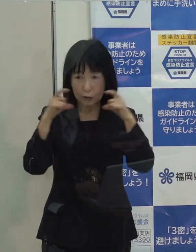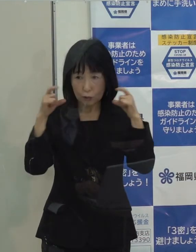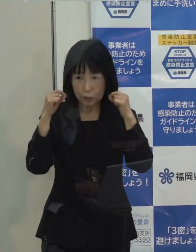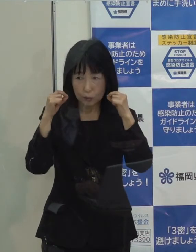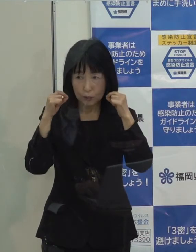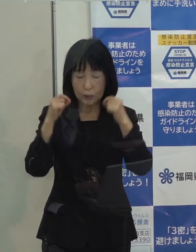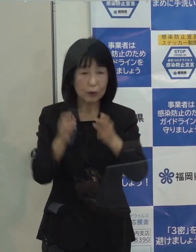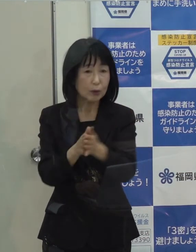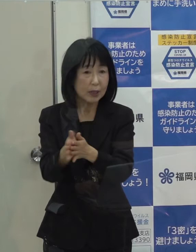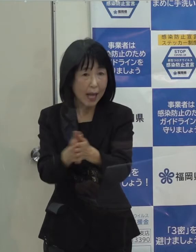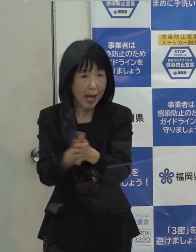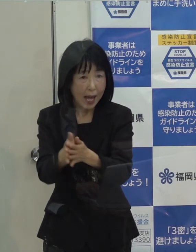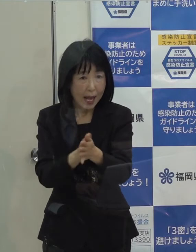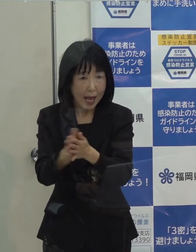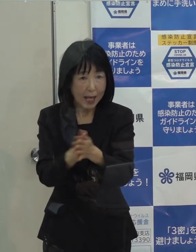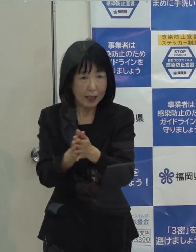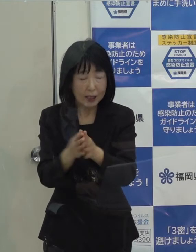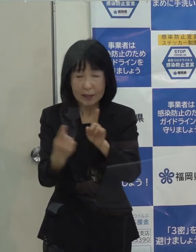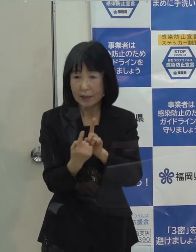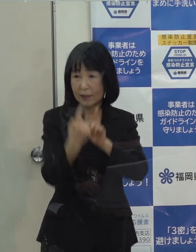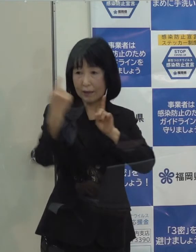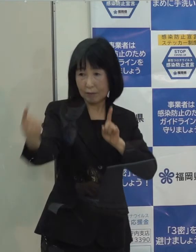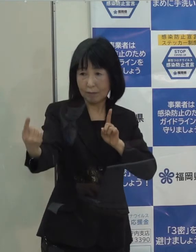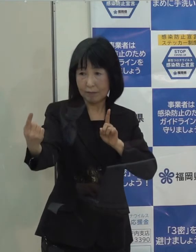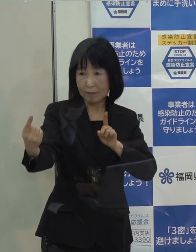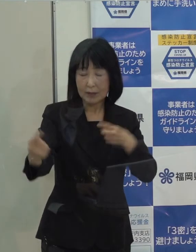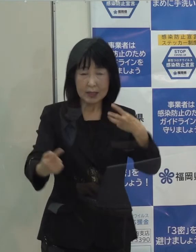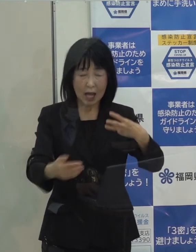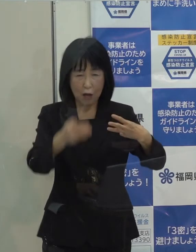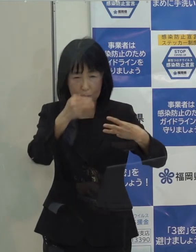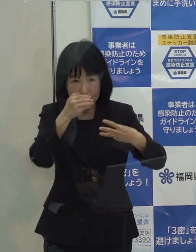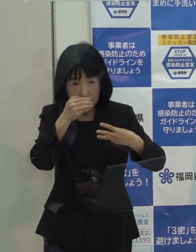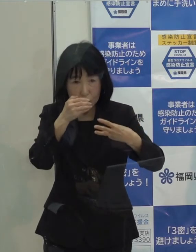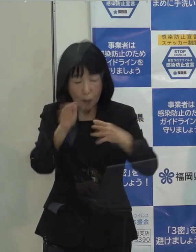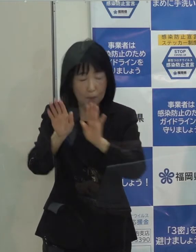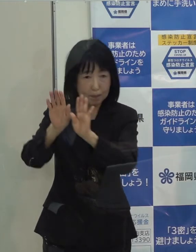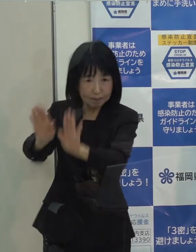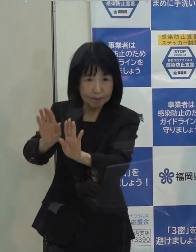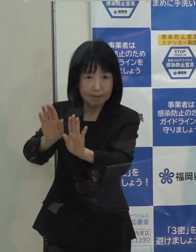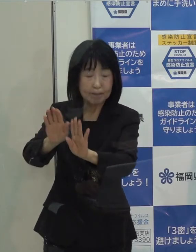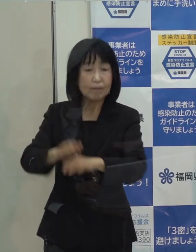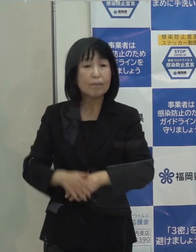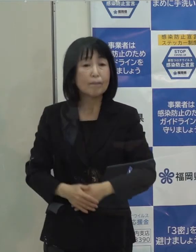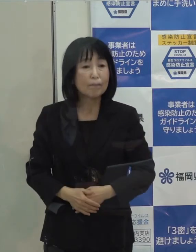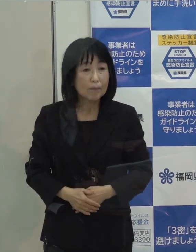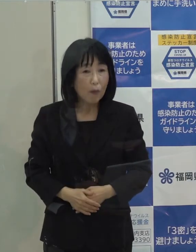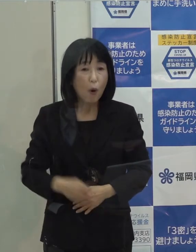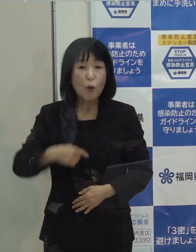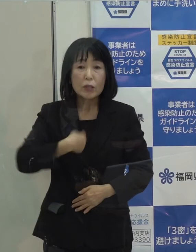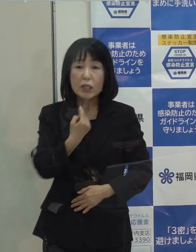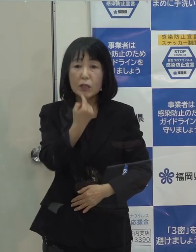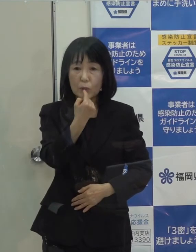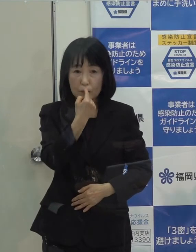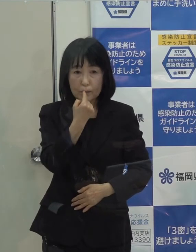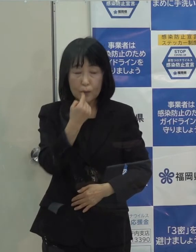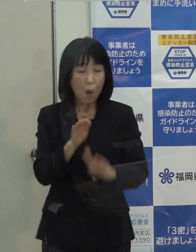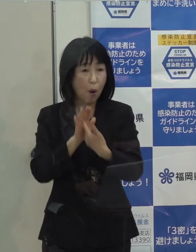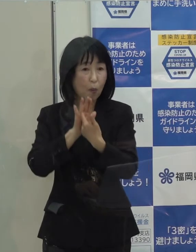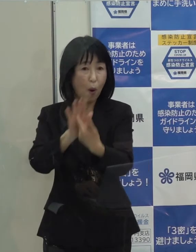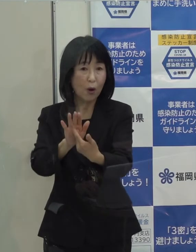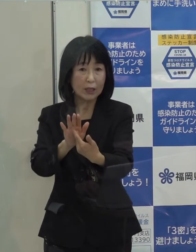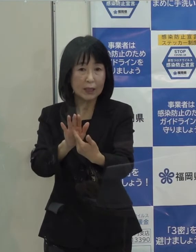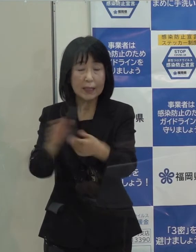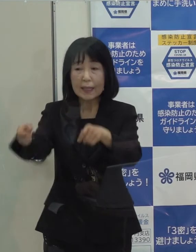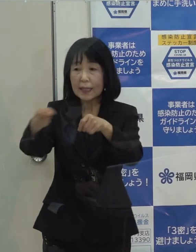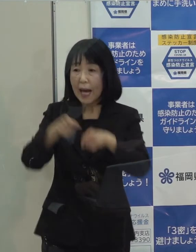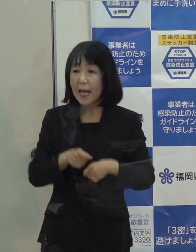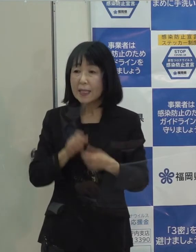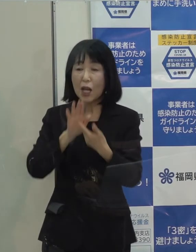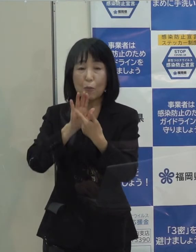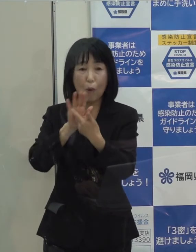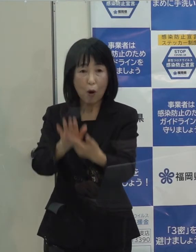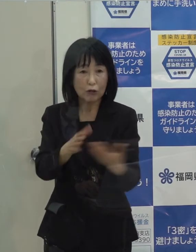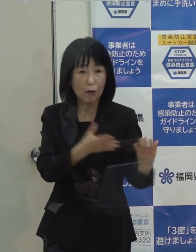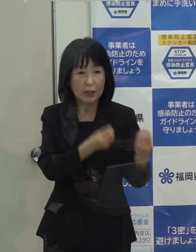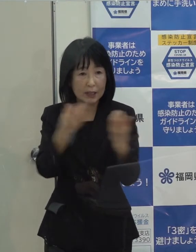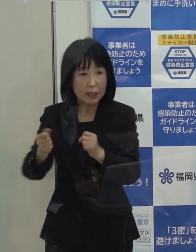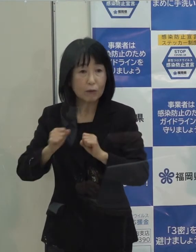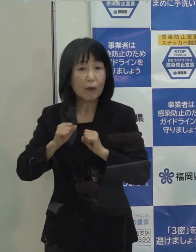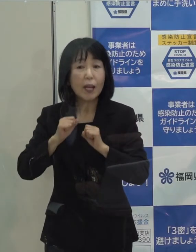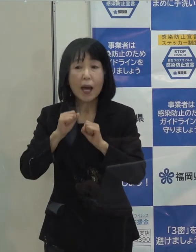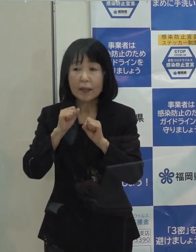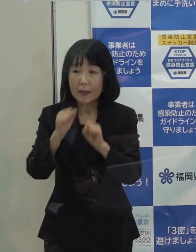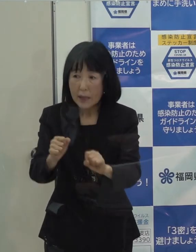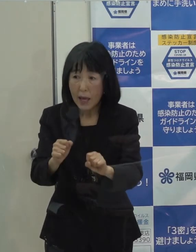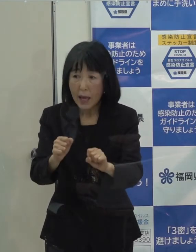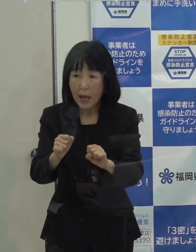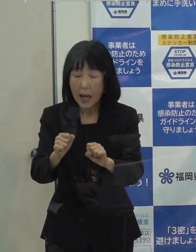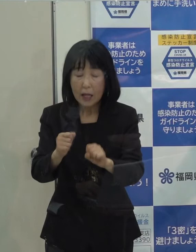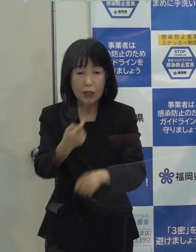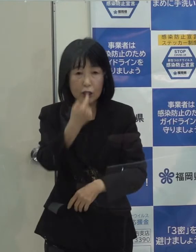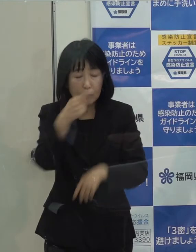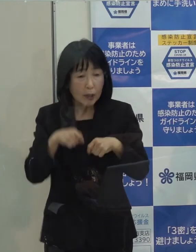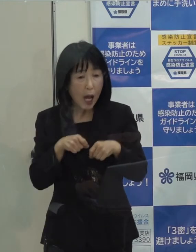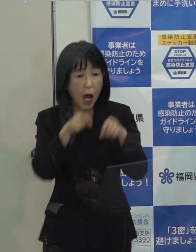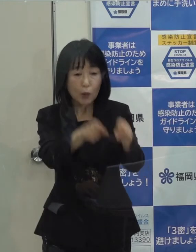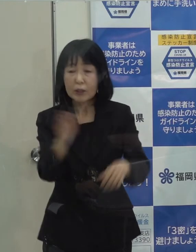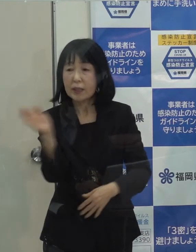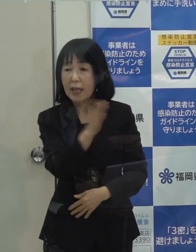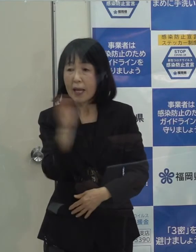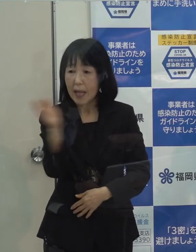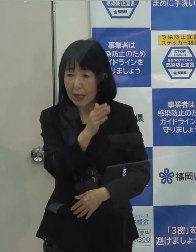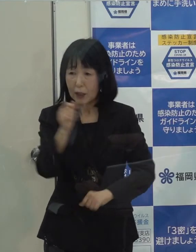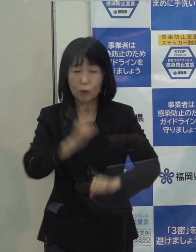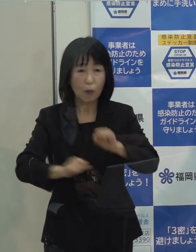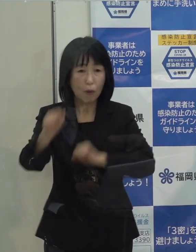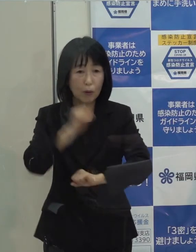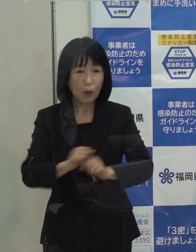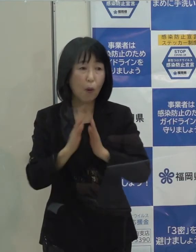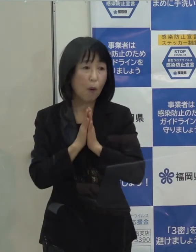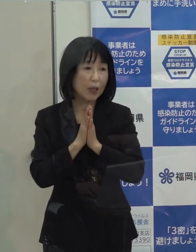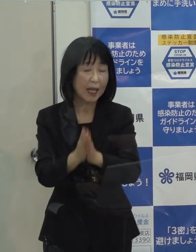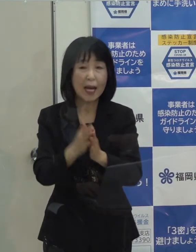それから身体的な距離の確保と３密の回避といった御自身の感染防止をしっかり図っていただくと同時に 相手にうつさない行動を取っていただきたいと思っています